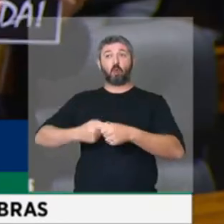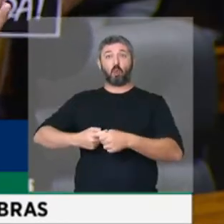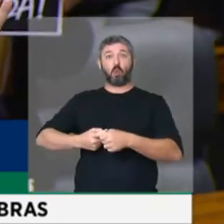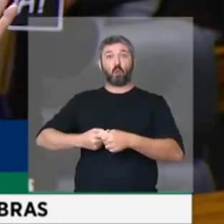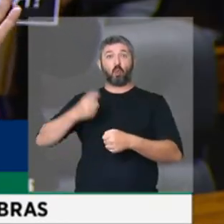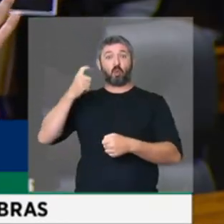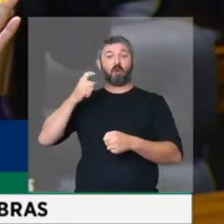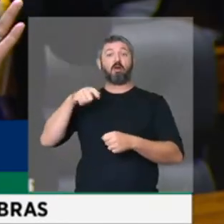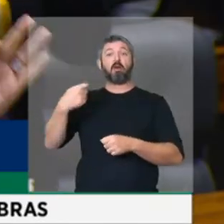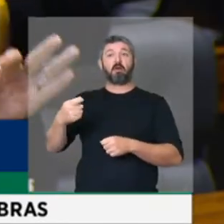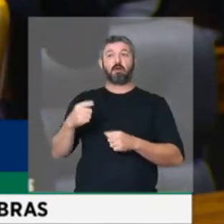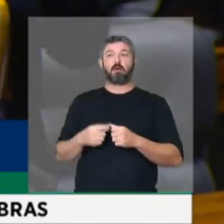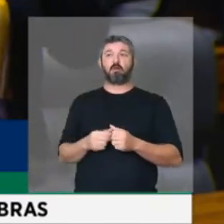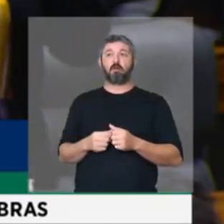VAI FAZER LUCRAR OS GRANDES FUNDOS PÚBLICOS, OS GRANDES